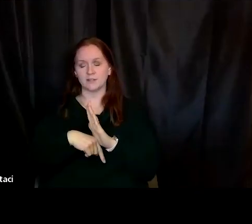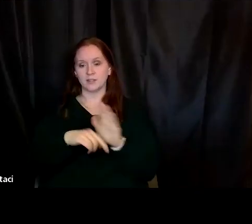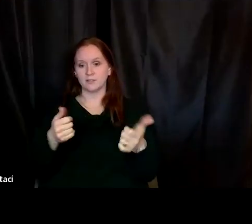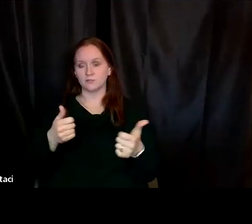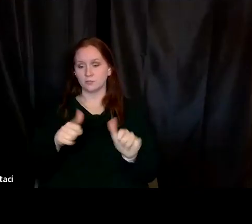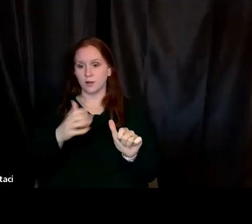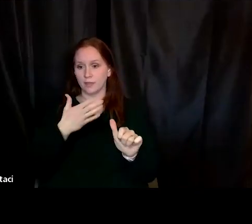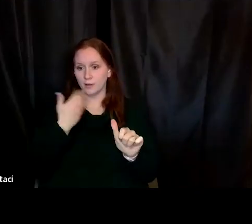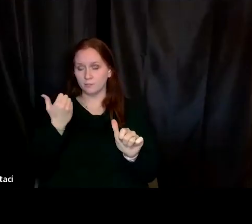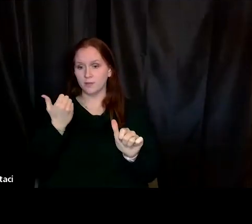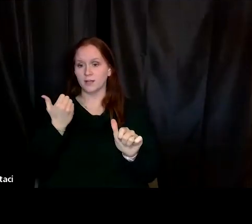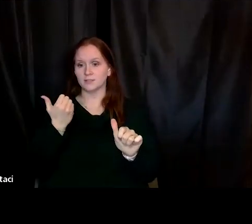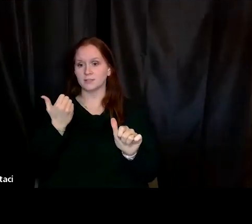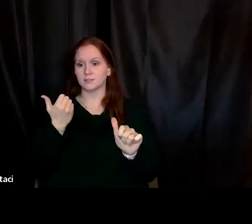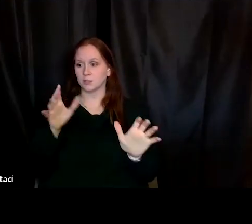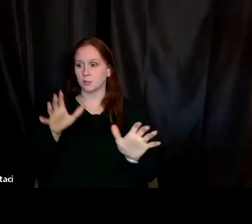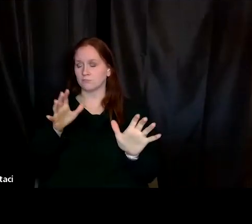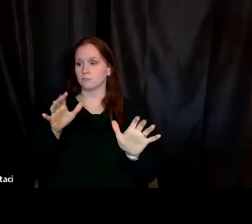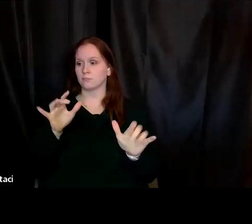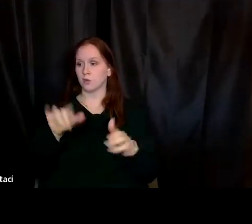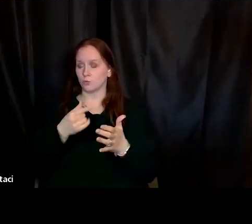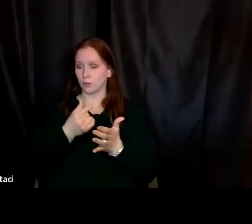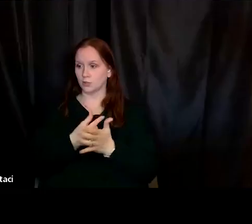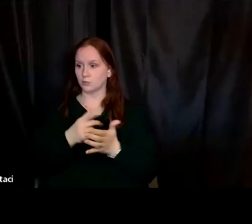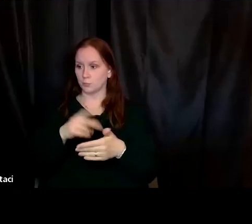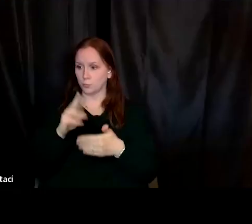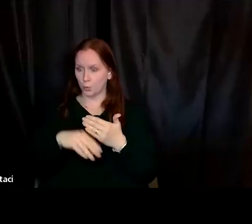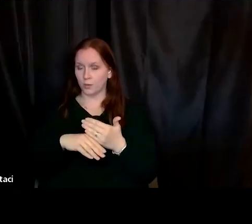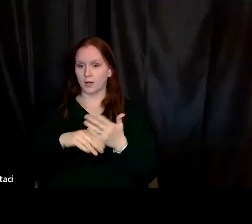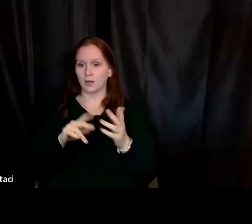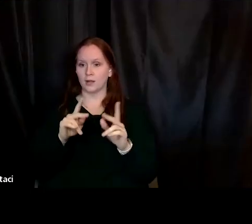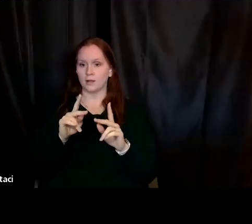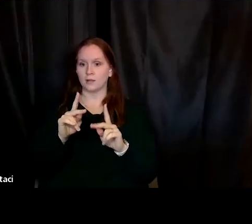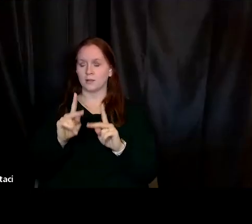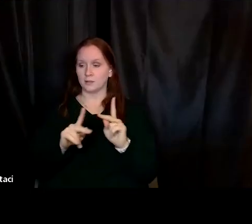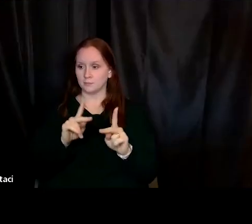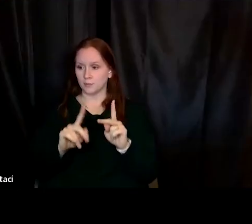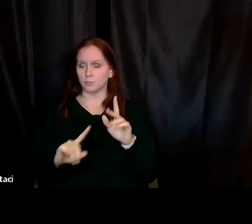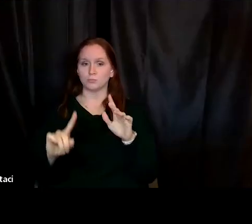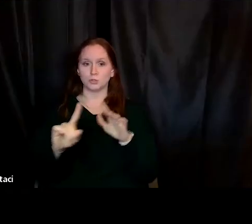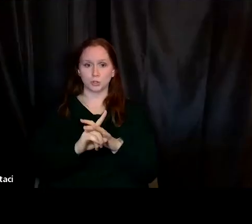si necesitas comunicarte conmigo, llámame durante ese tiempo. Si no, deja un mensaje de voz y yo te responderé.